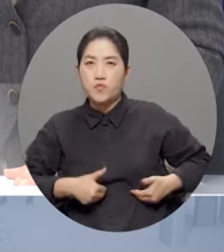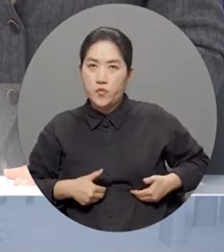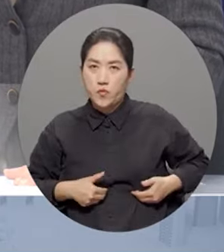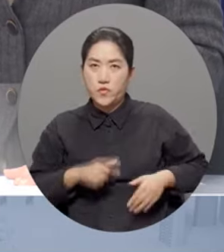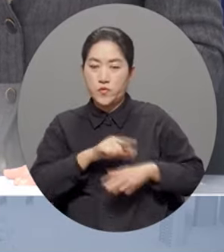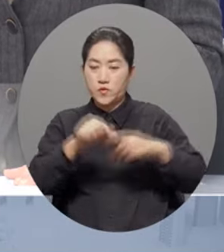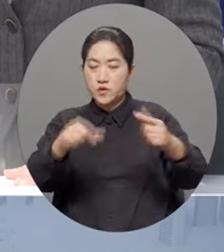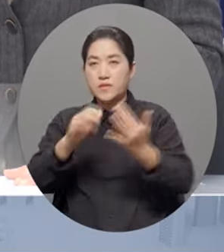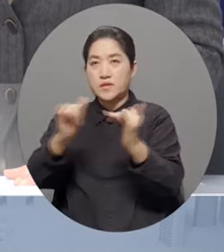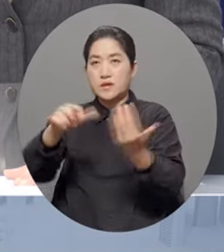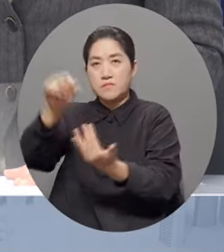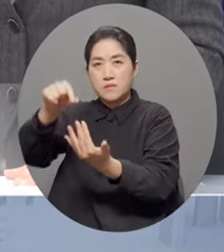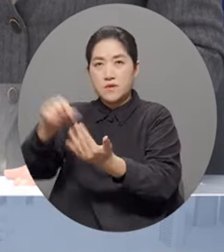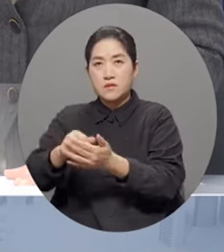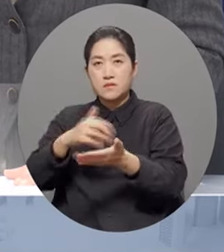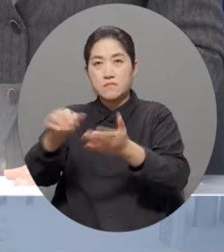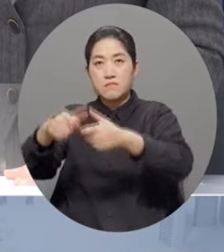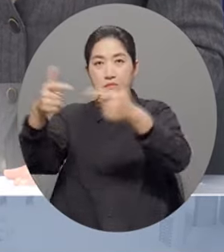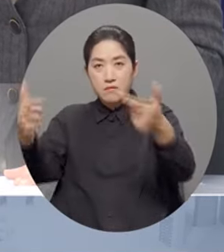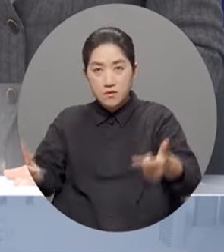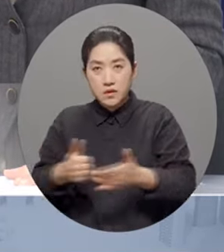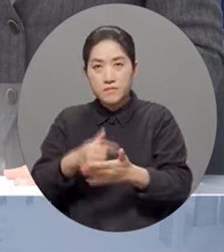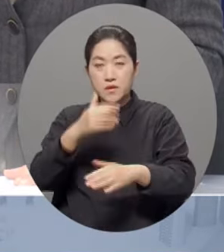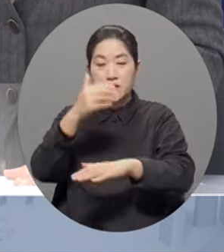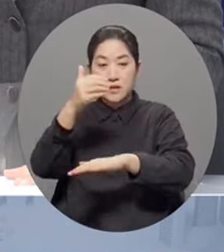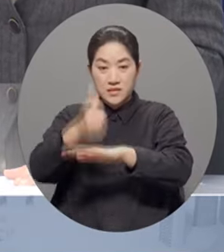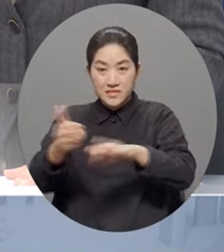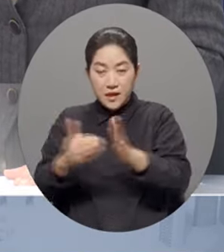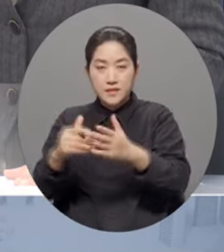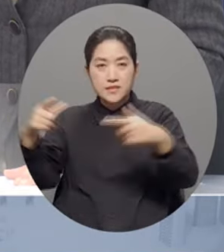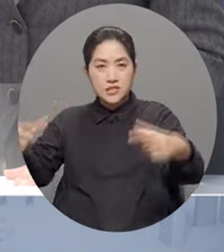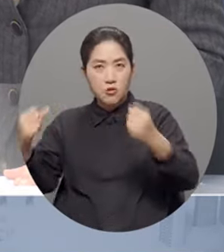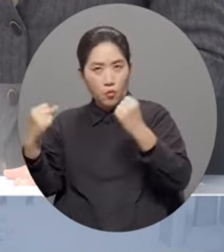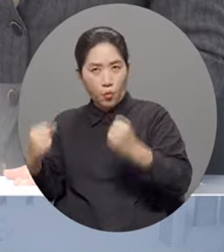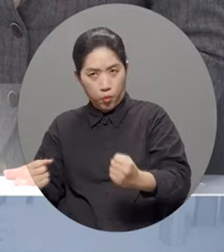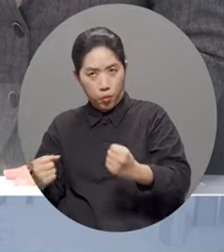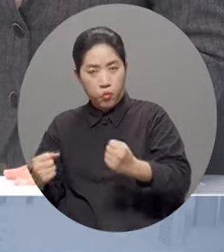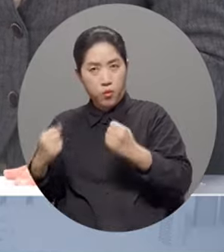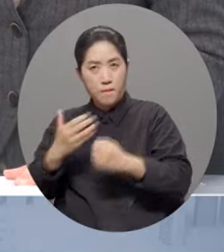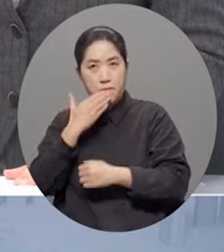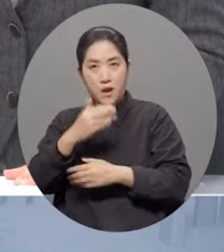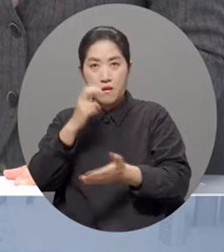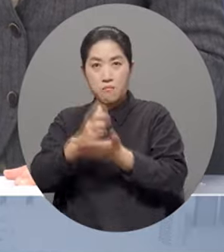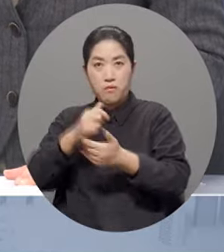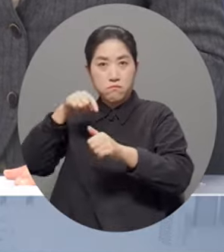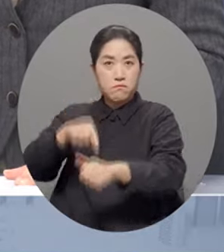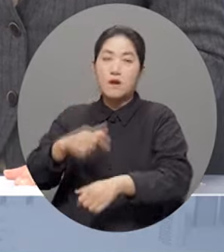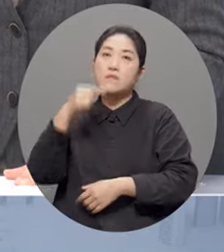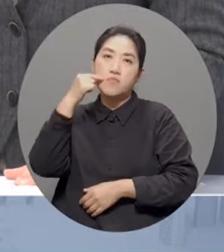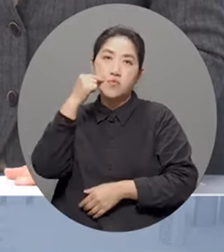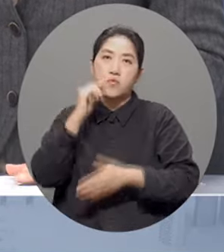의료 분야로 넘어와야 해결되는문제들이거든요. 또 지역 인재 선발 역시 이번에 크게 늘리는데 지역에 끝까지 남을지, 이것 또한